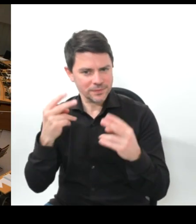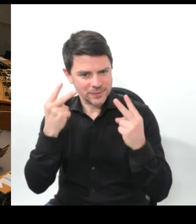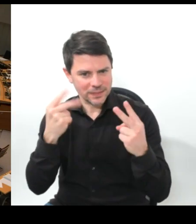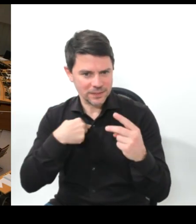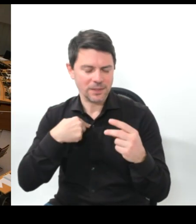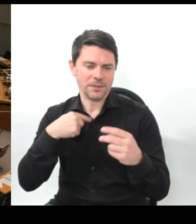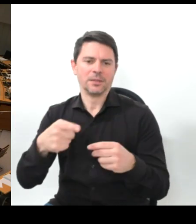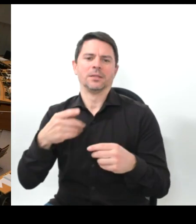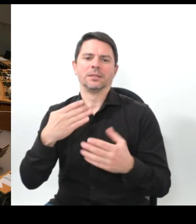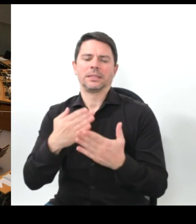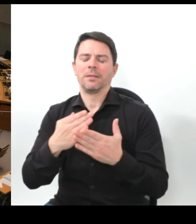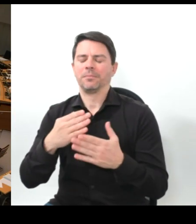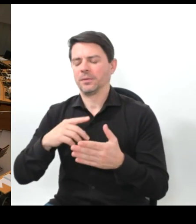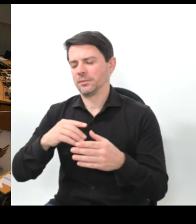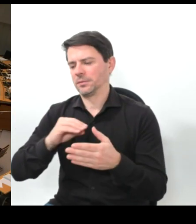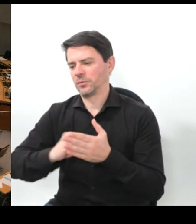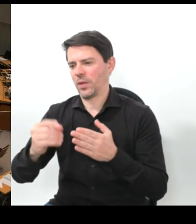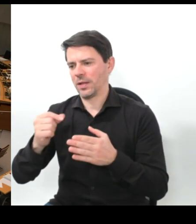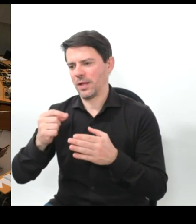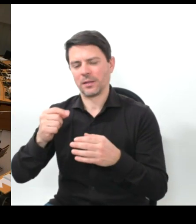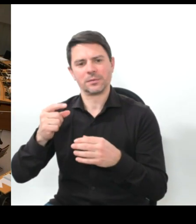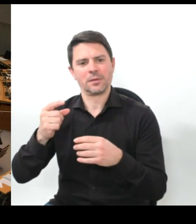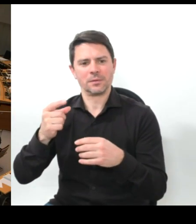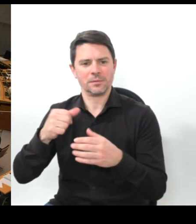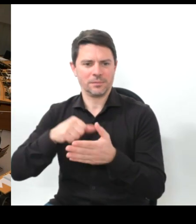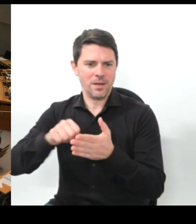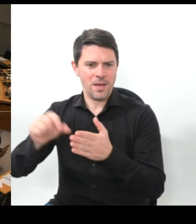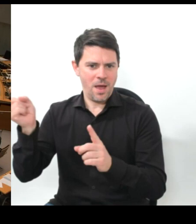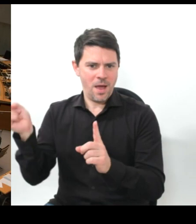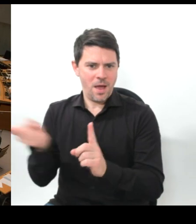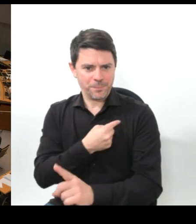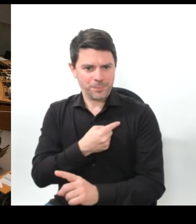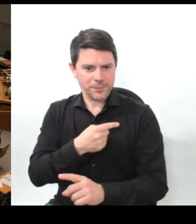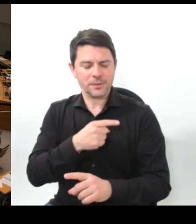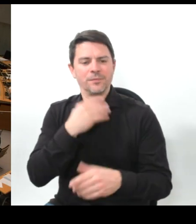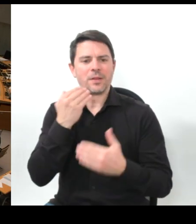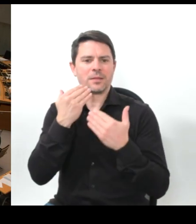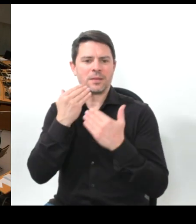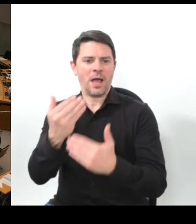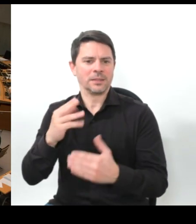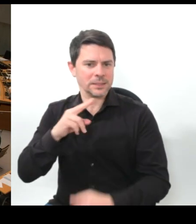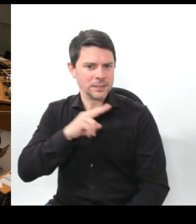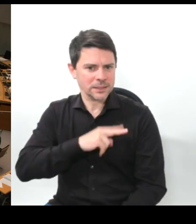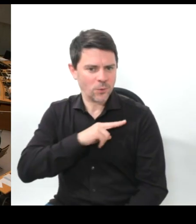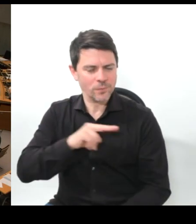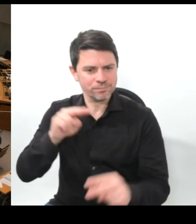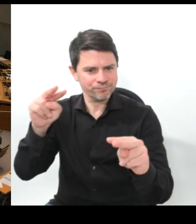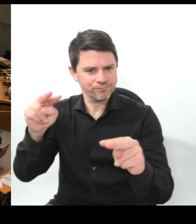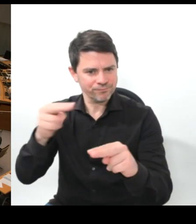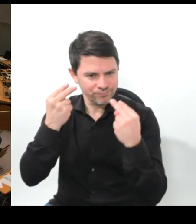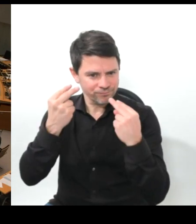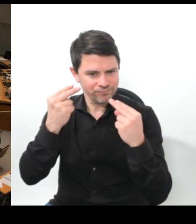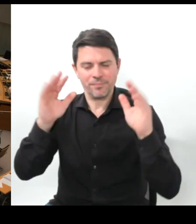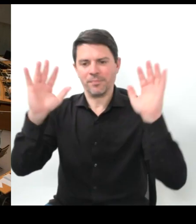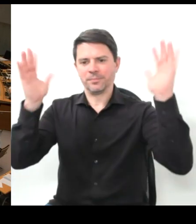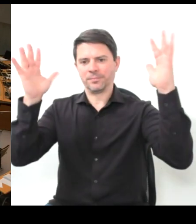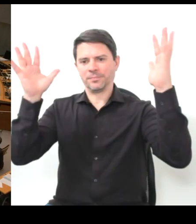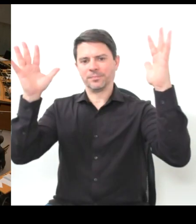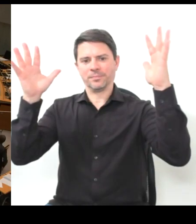(Rednerwechsel) Herr Präsident, liebe Kolleginnen und Kollegen, das hätten wir alles viel früher haben können. Wir haben nämlich als AfD-Fraktion schon 2018 den Antrag gestellt, kostenfreie